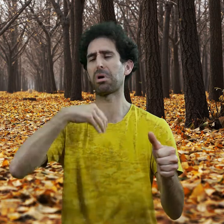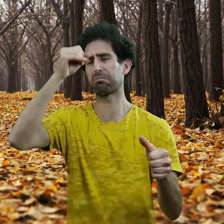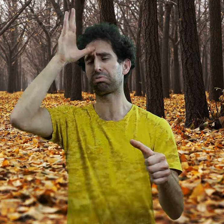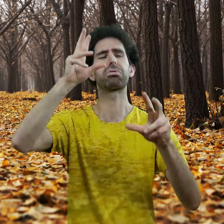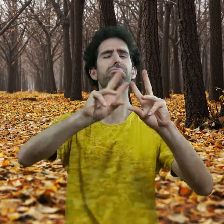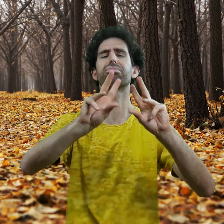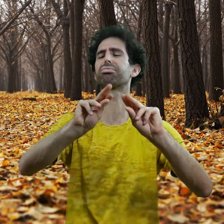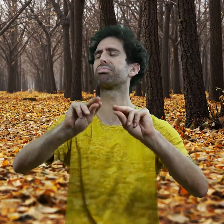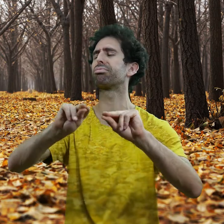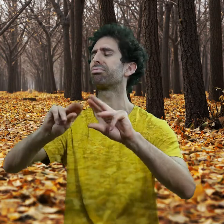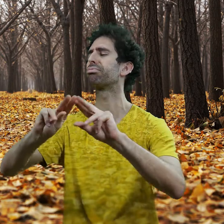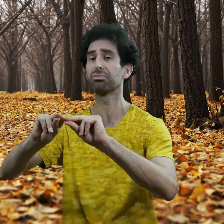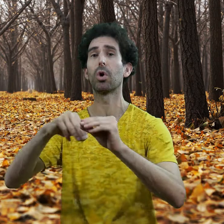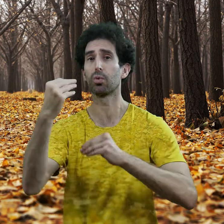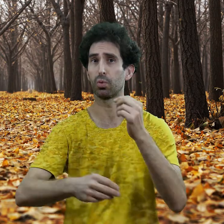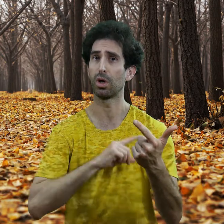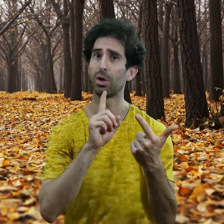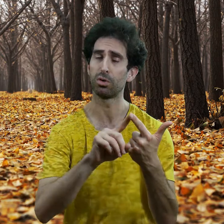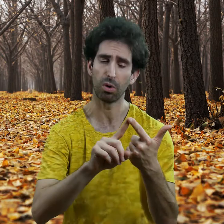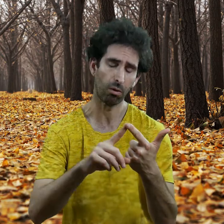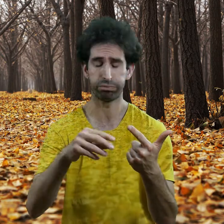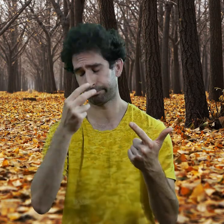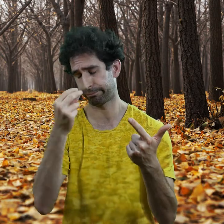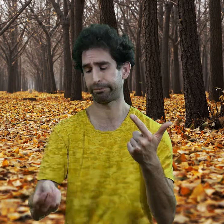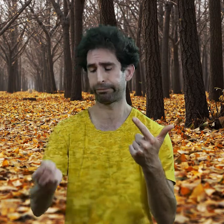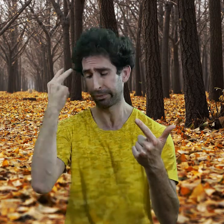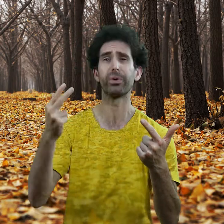et expliquer ce que tu sais. Soit, s'en foutre